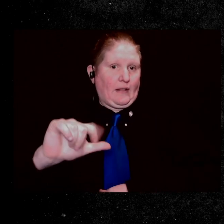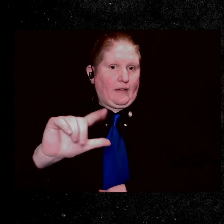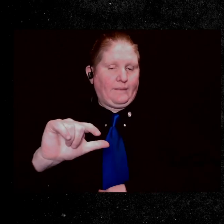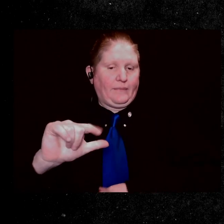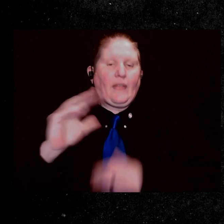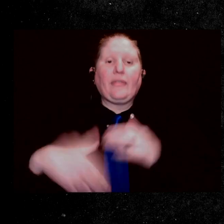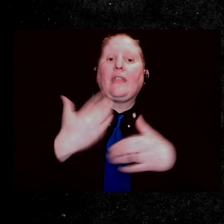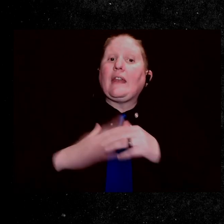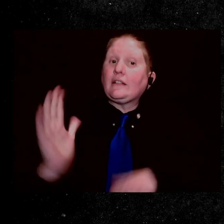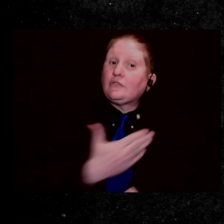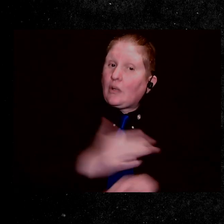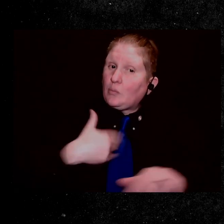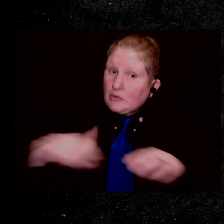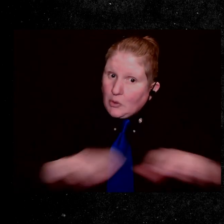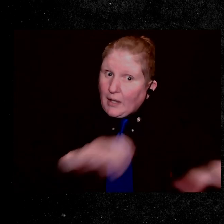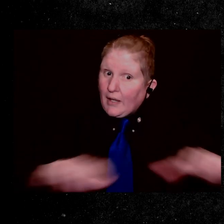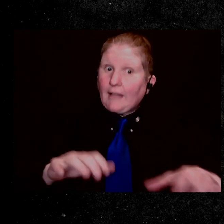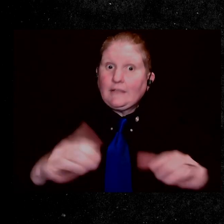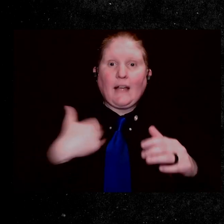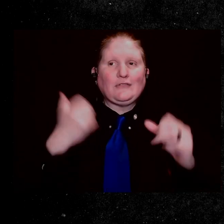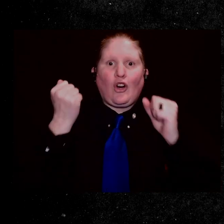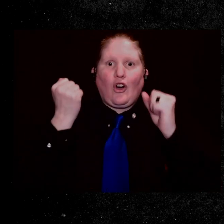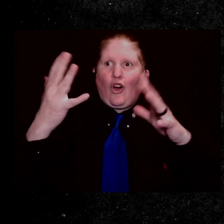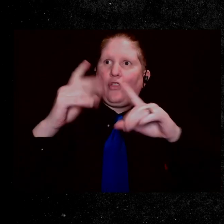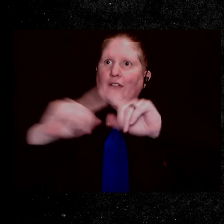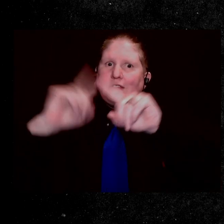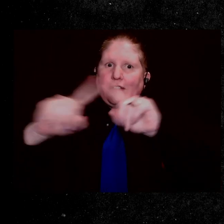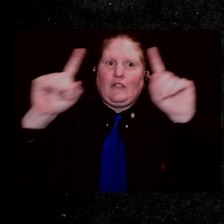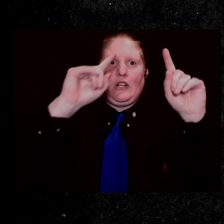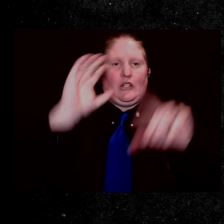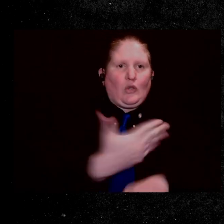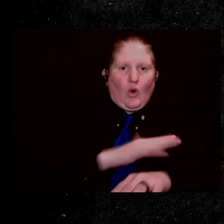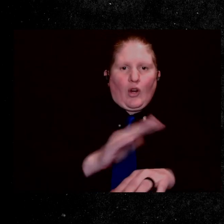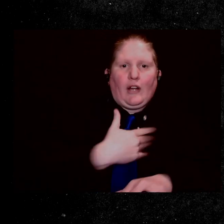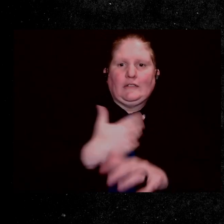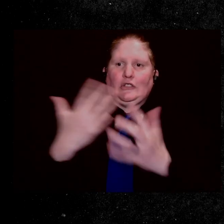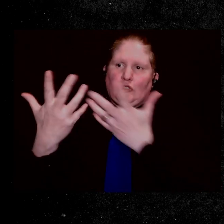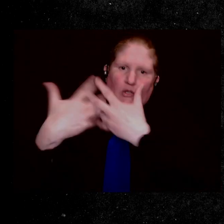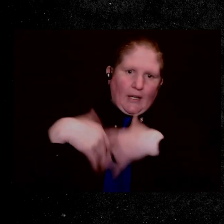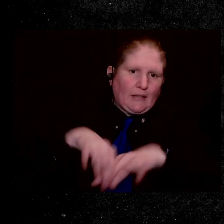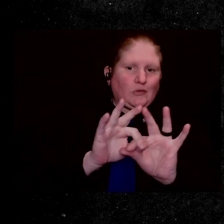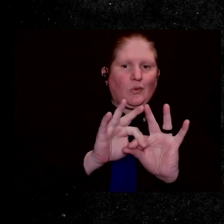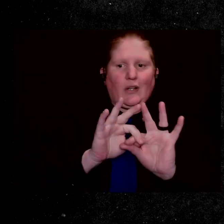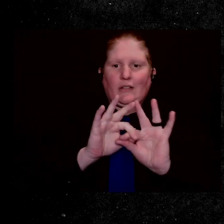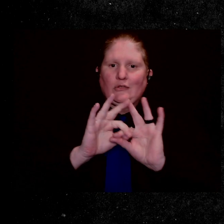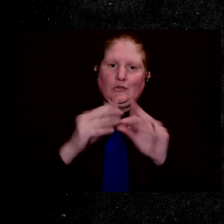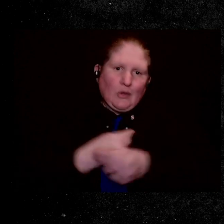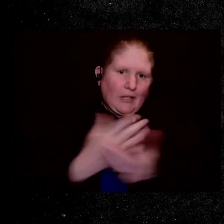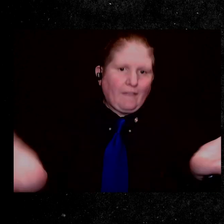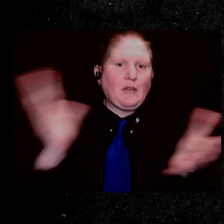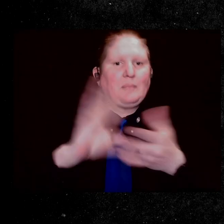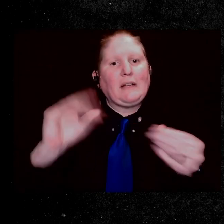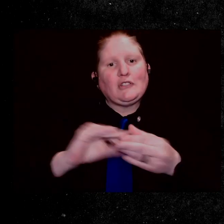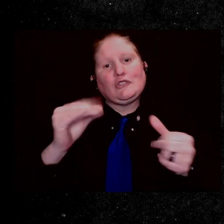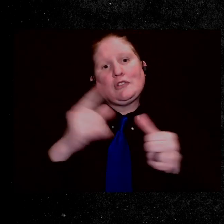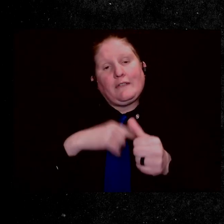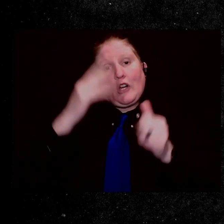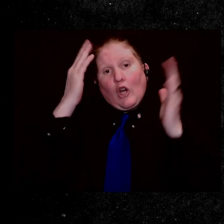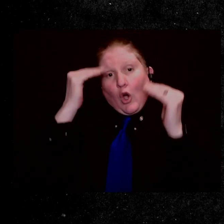Esta próxima canción tiene todos los coros unidos como uno para transmitir un mensaje de esperanza,